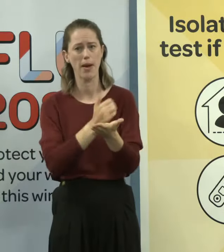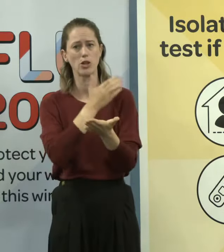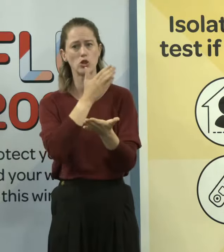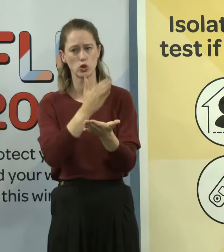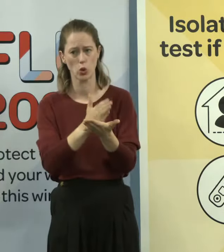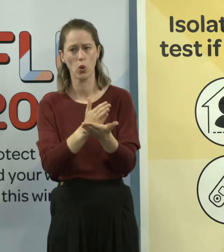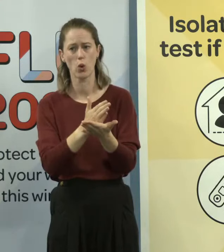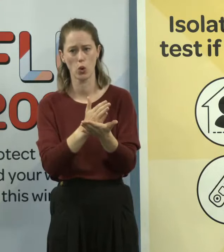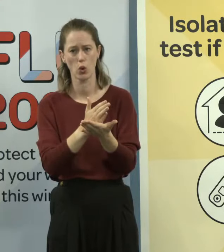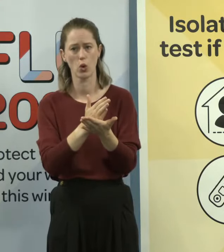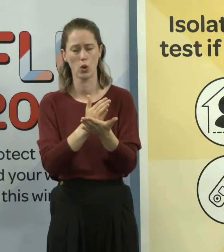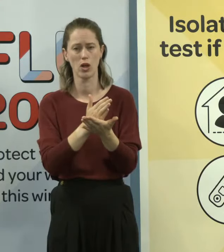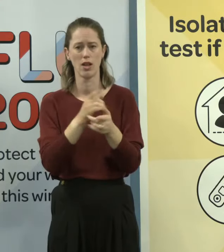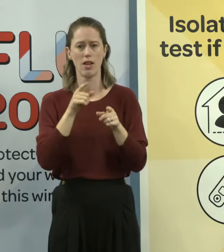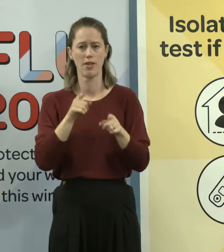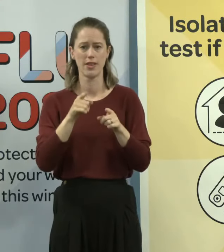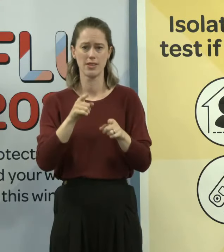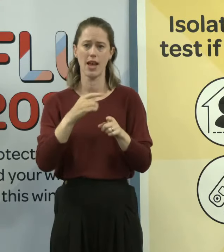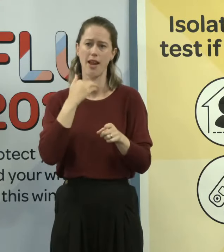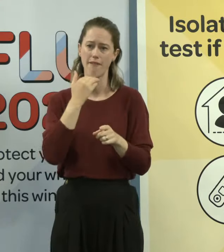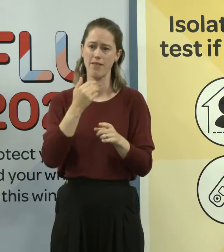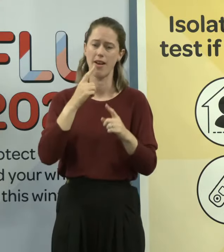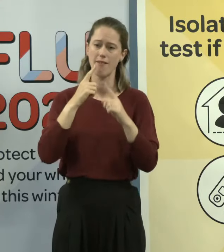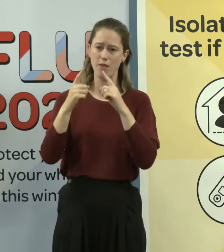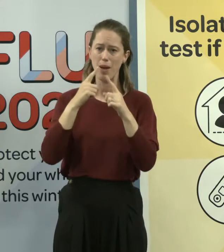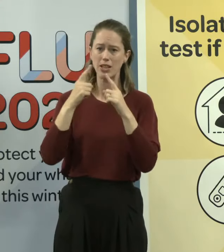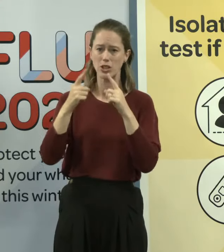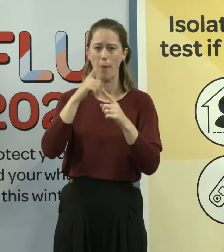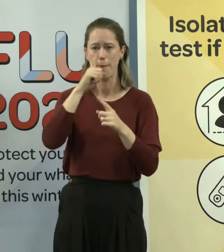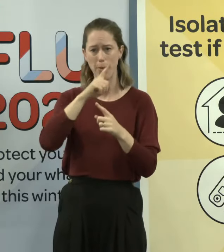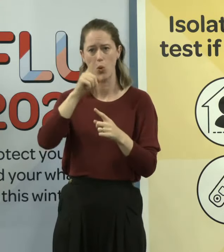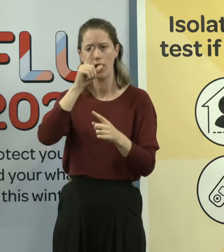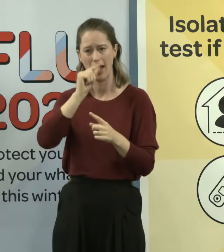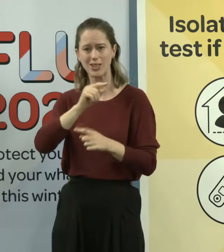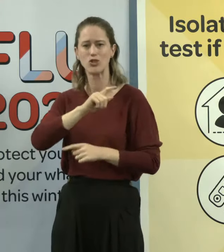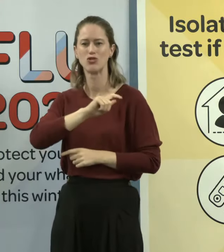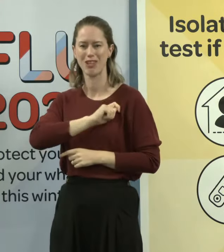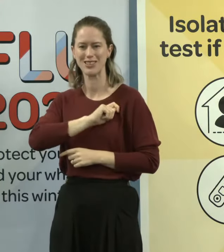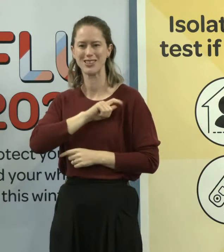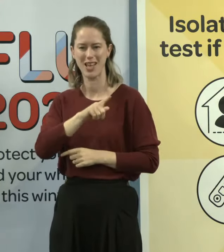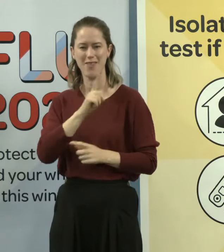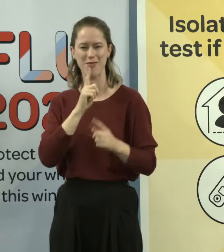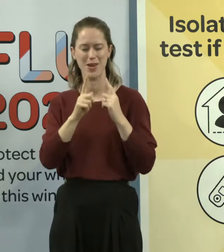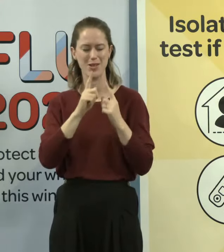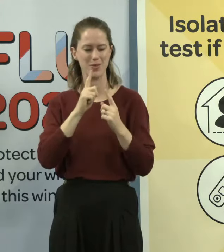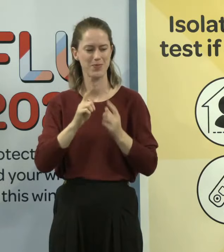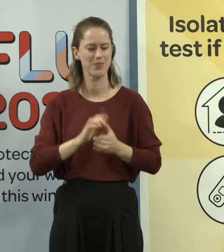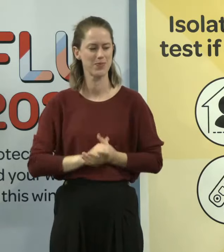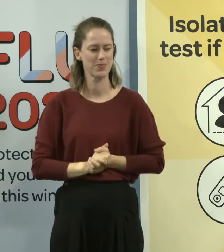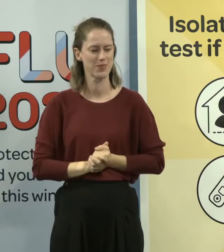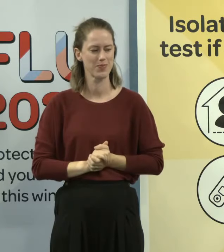te taumata o nga korero kua tukuna e matou ki te rängai me